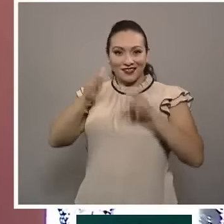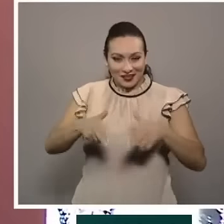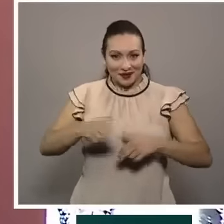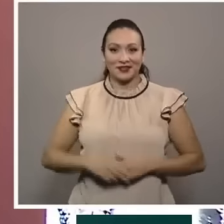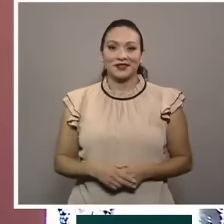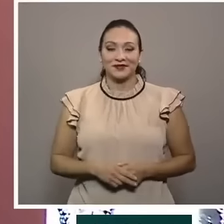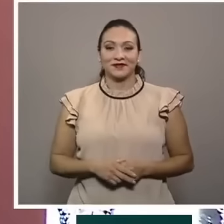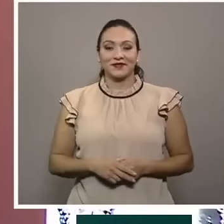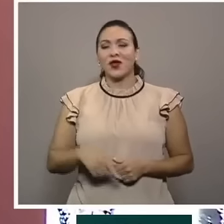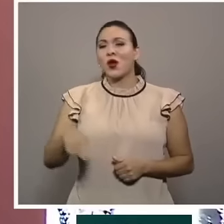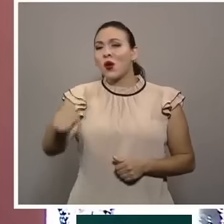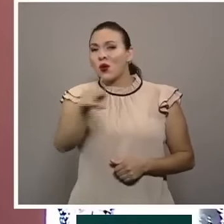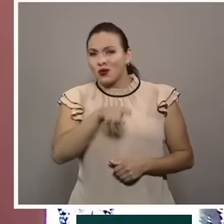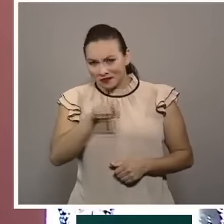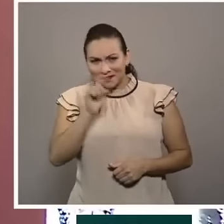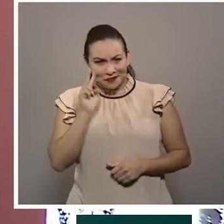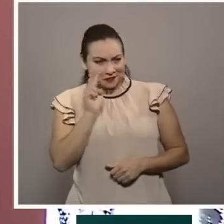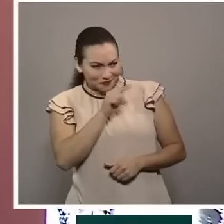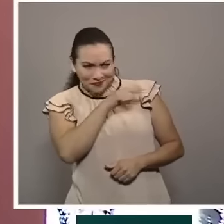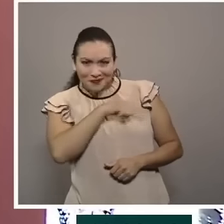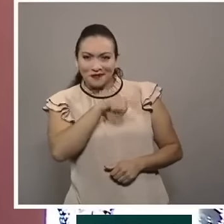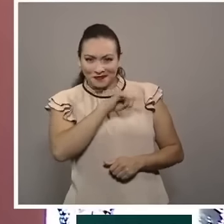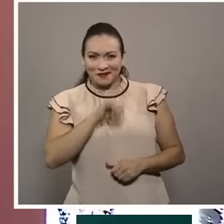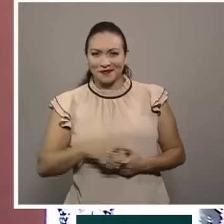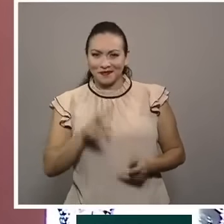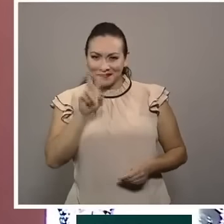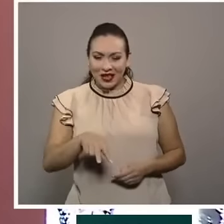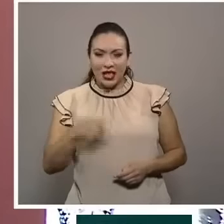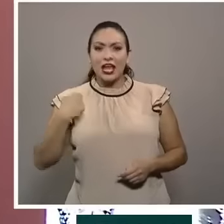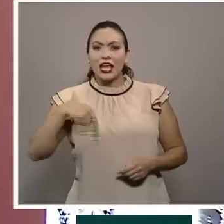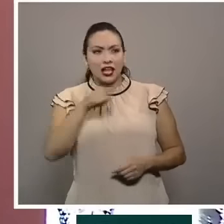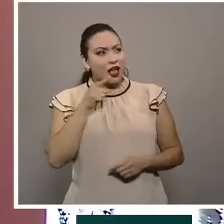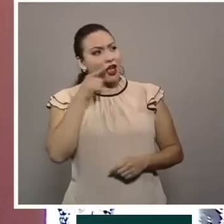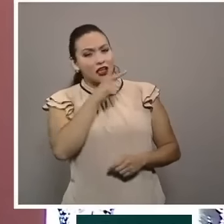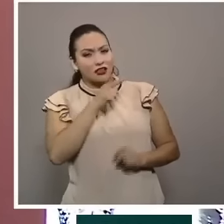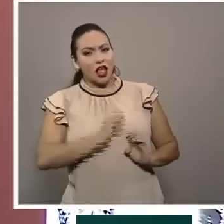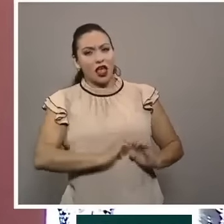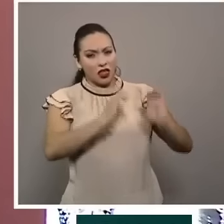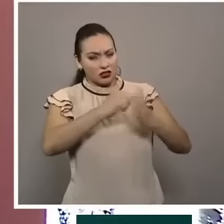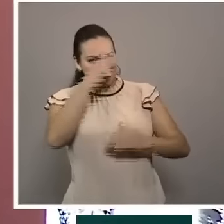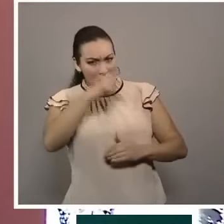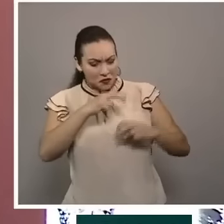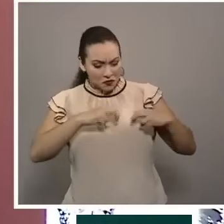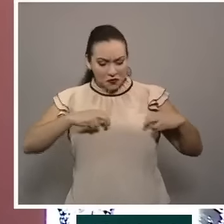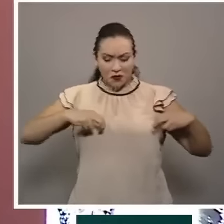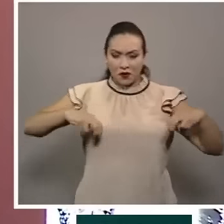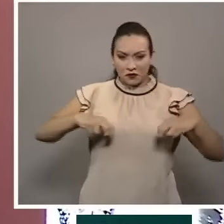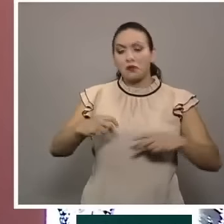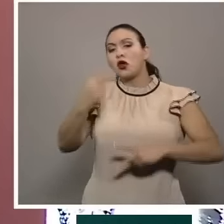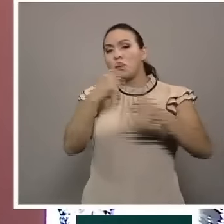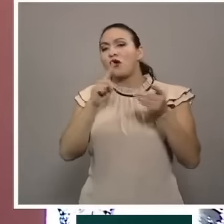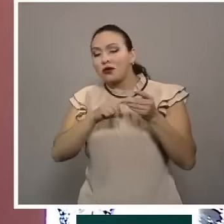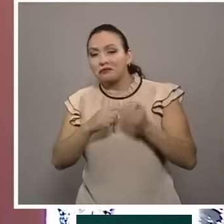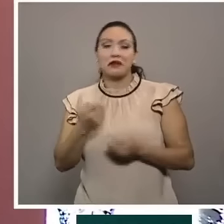han visto que tomamos decisiones, nos han visto a través de las redes sociales o de la televisión